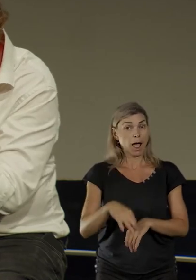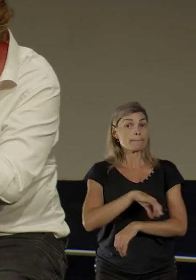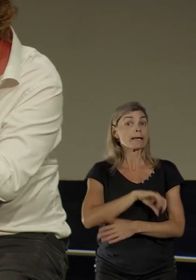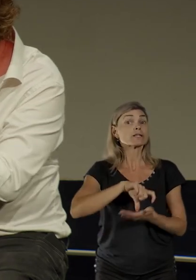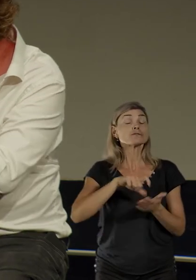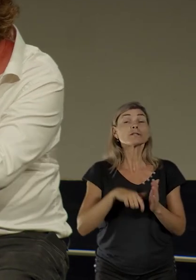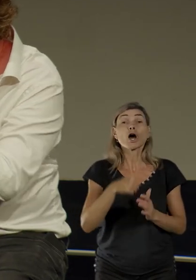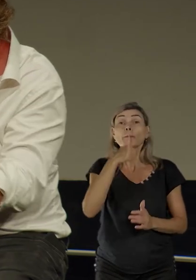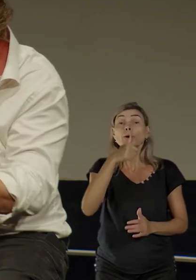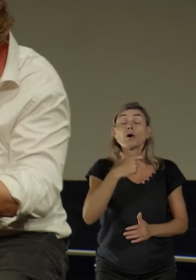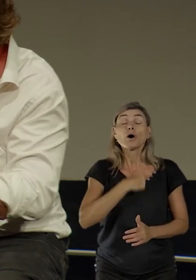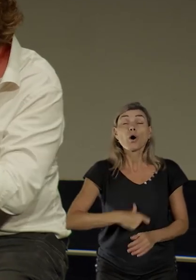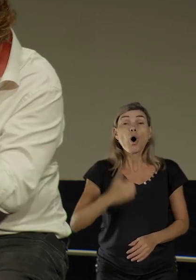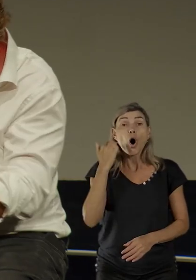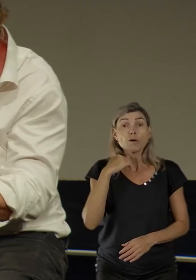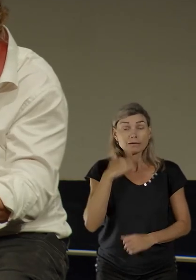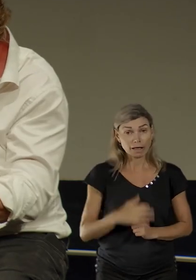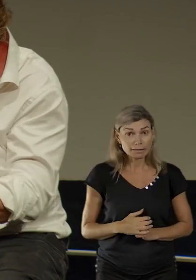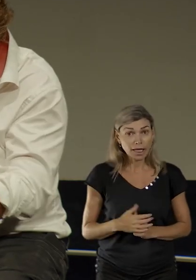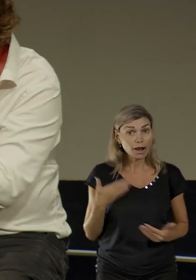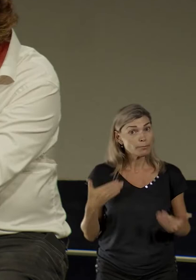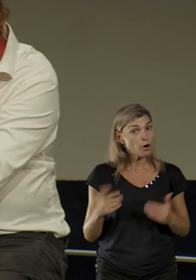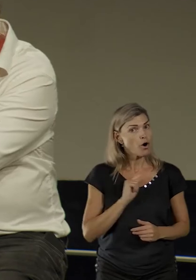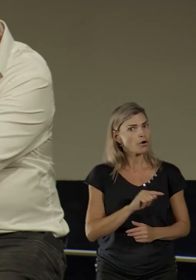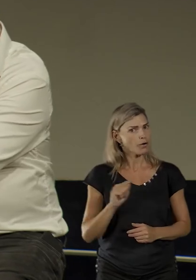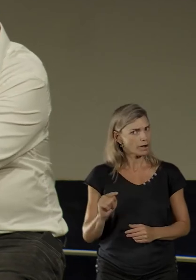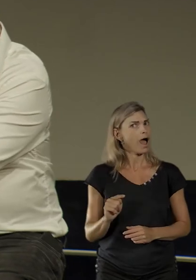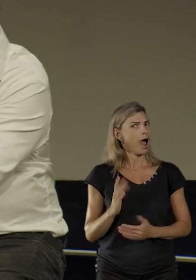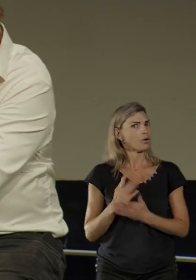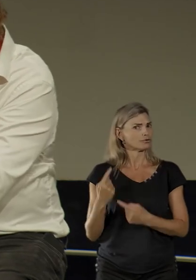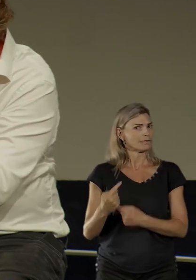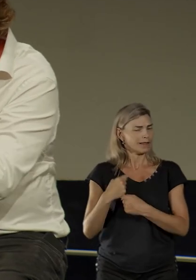A to je potřeba si uvědomovat. Že tohle všechno hraje nějakou roli. Promiň, Jiří, poslední.